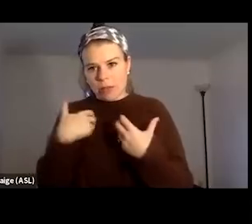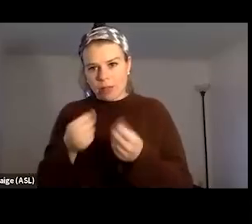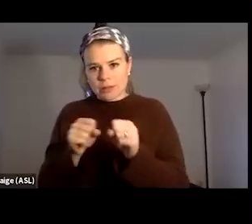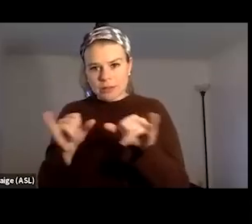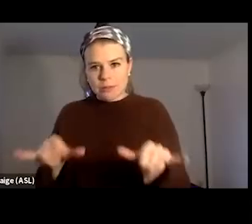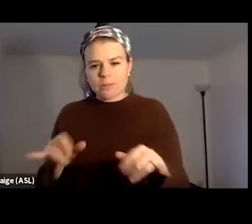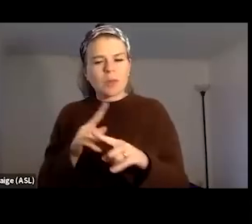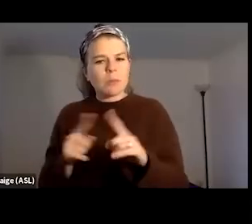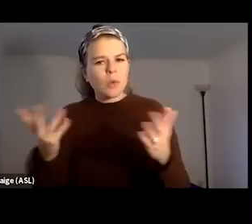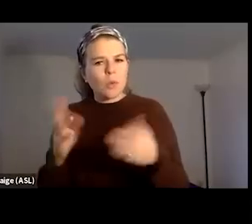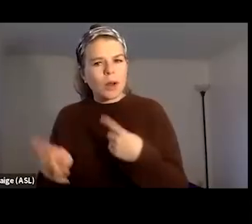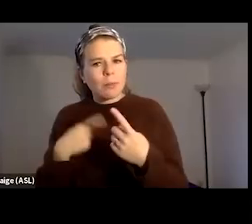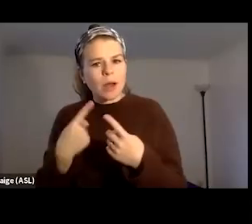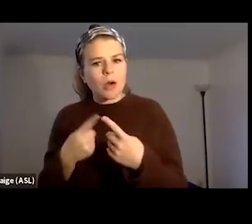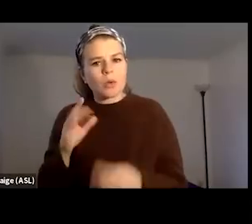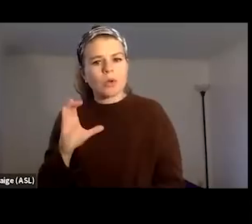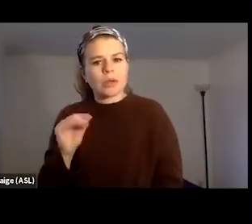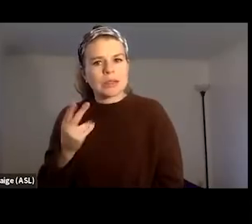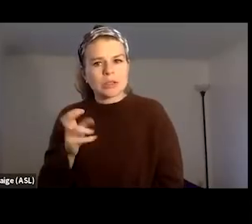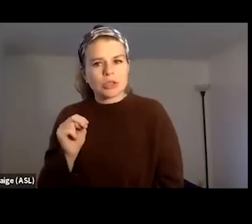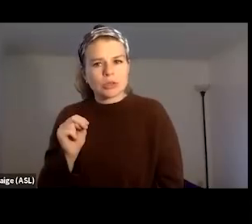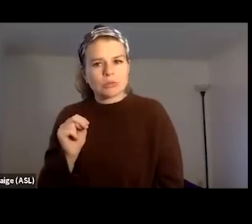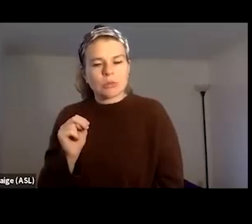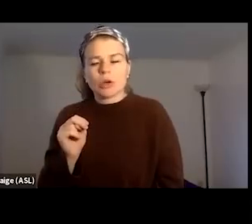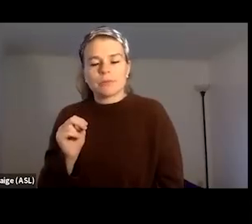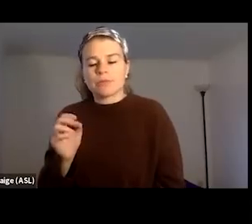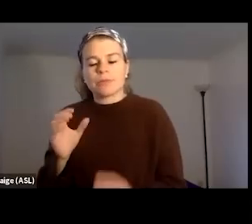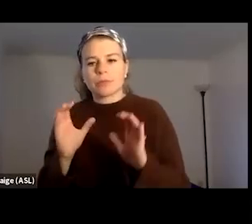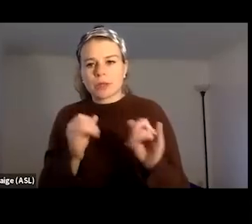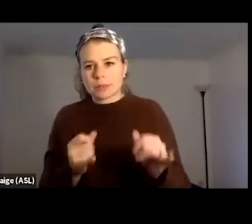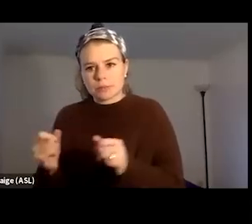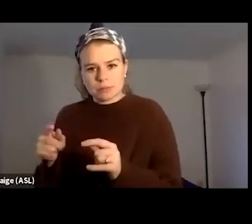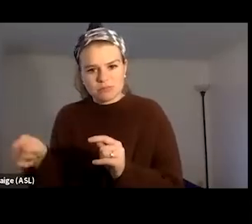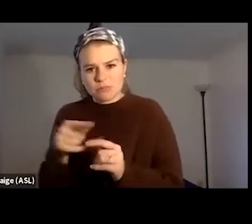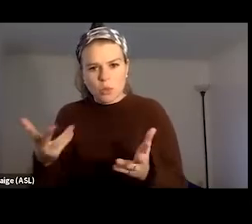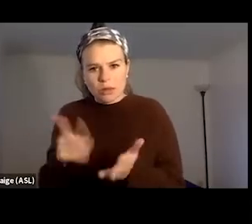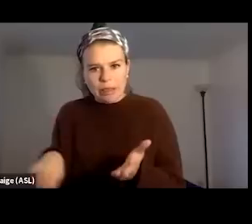¿Pero qué hay de los clínicos? ¿Qué pensaban ellos sobre la ciudadanía para sus clientes? Les preguntamos.